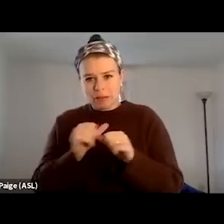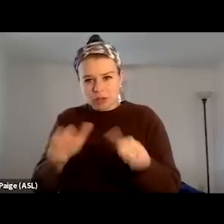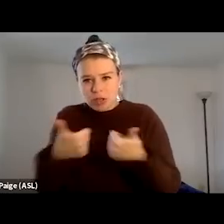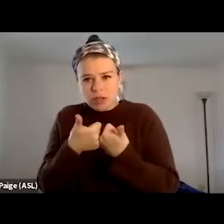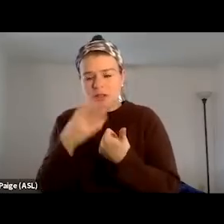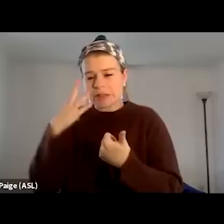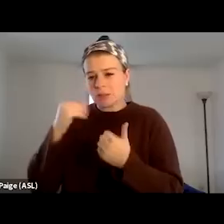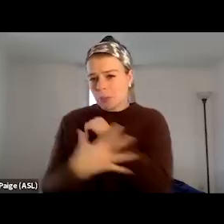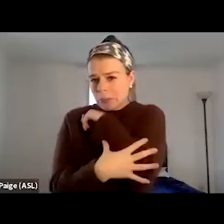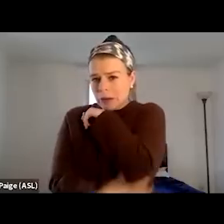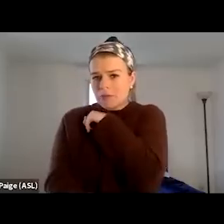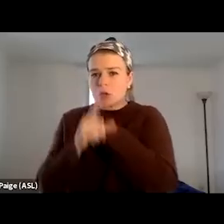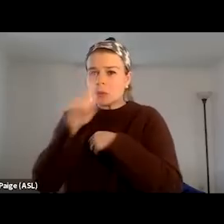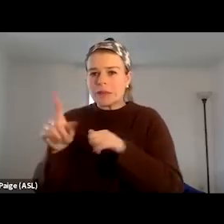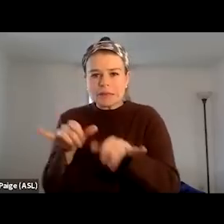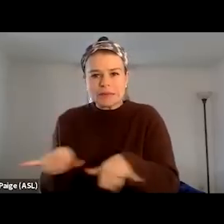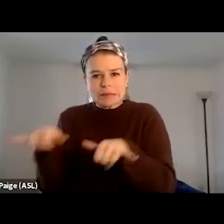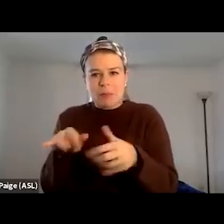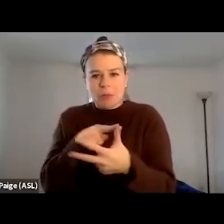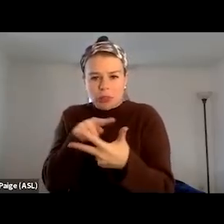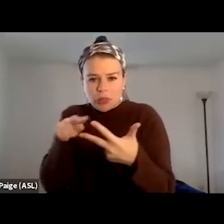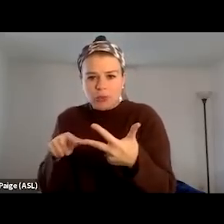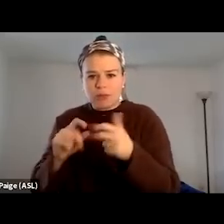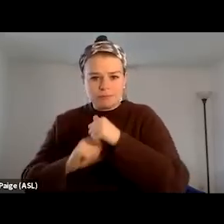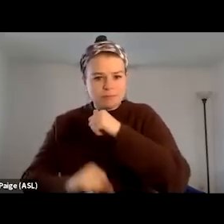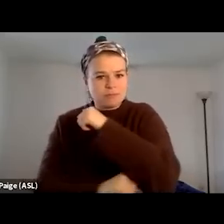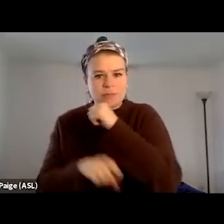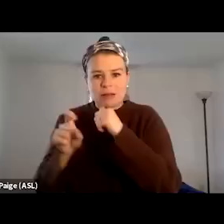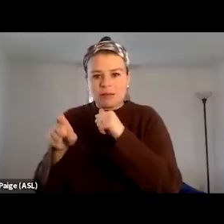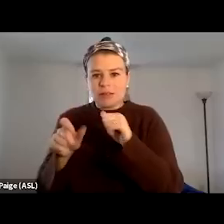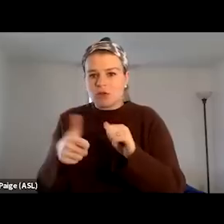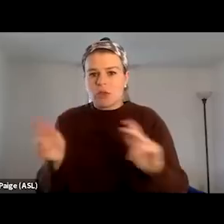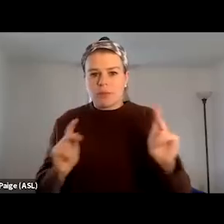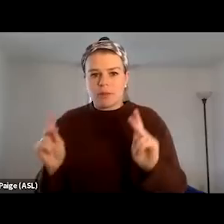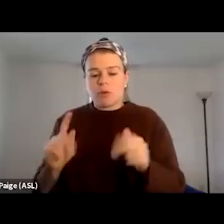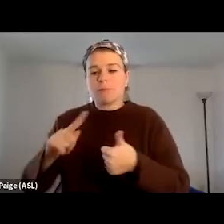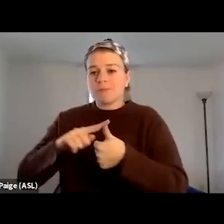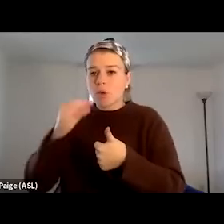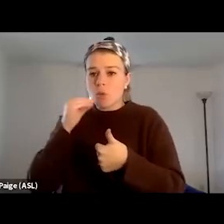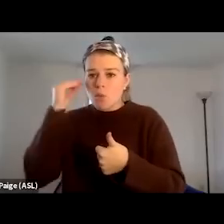realmente tienen las mismas tres necesidades fundamentales que todos los demás. Quieren un hogar, un buen lugar para vivir,